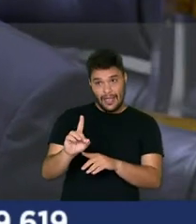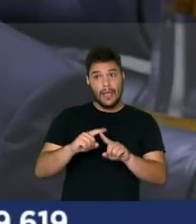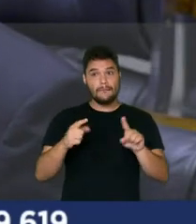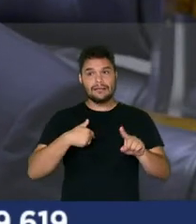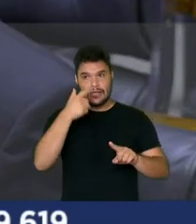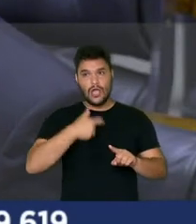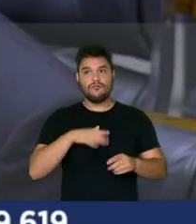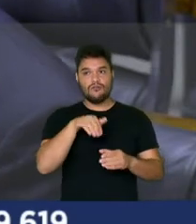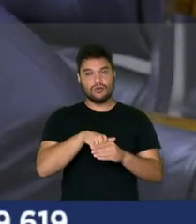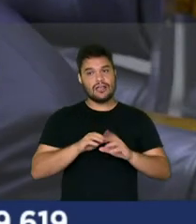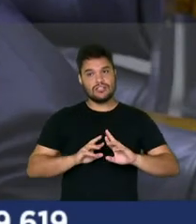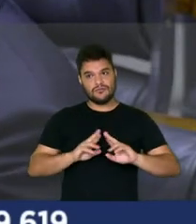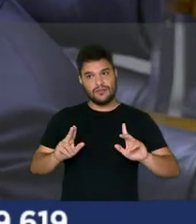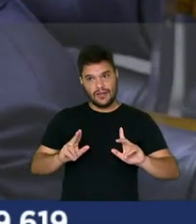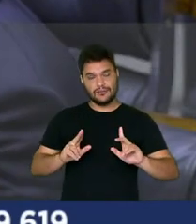ORIENTAÇÃO DO PSD, MAS NESSE CASO VOTAREI DIVERGENTE DA